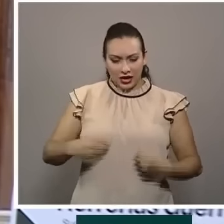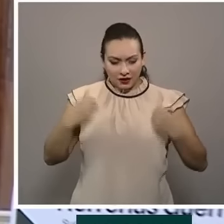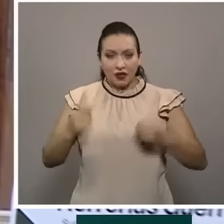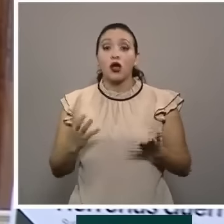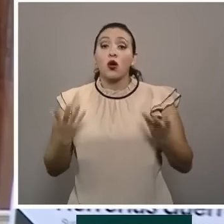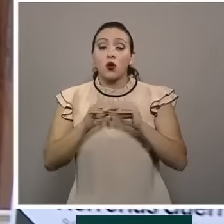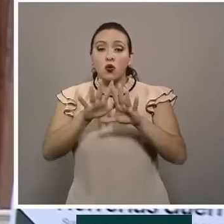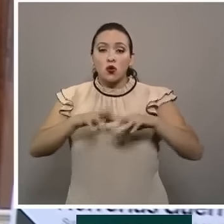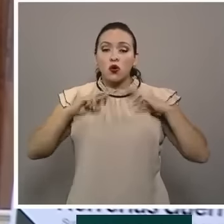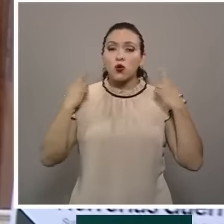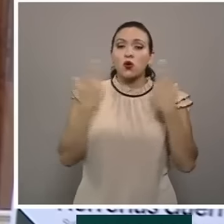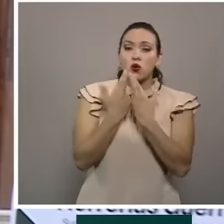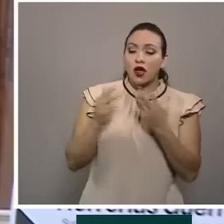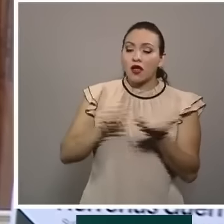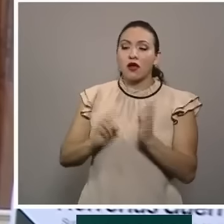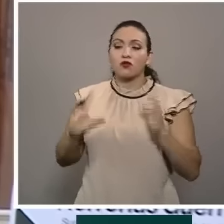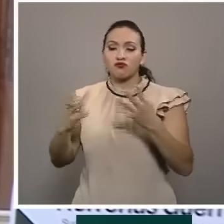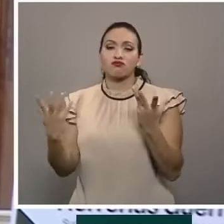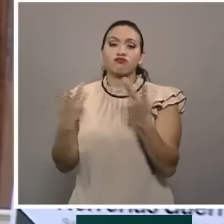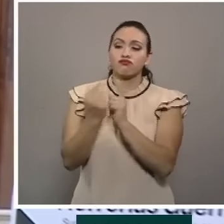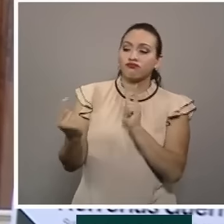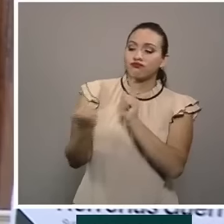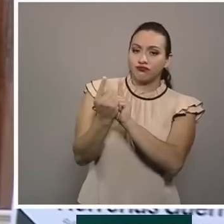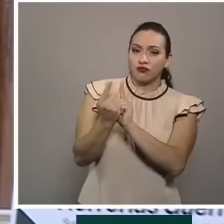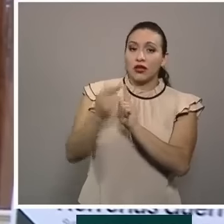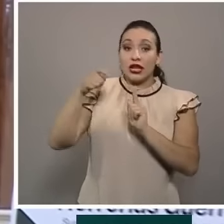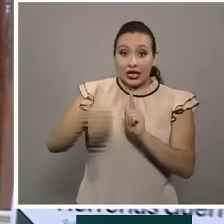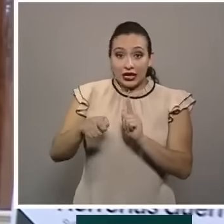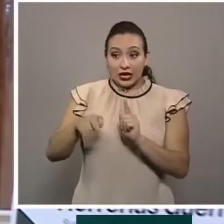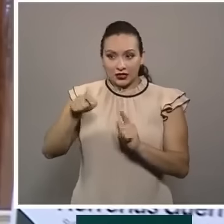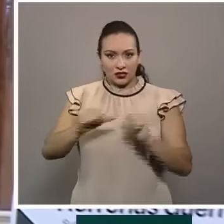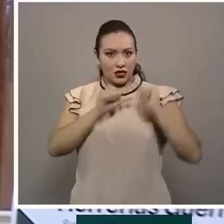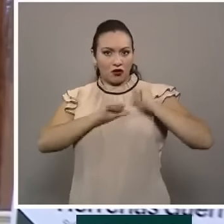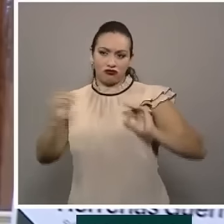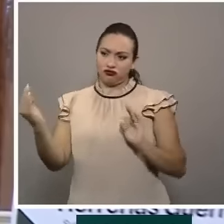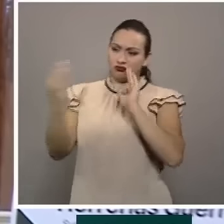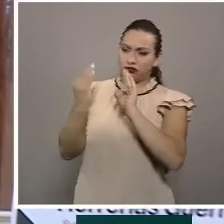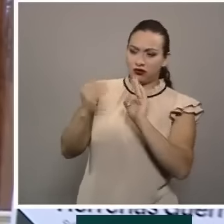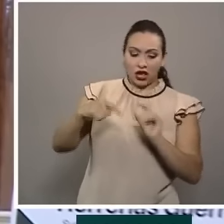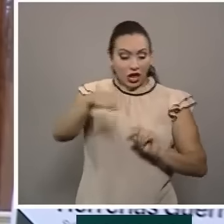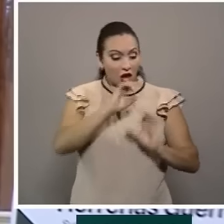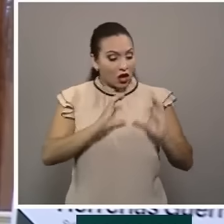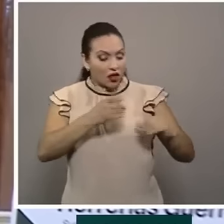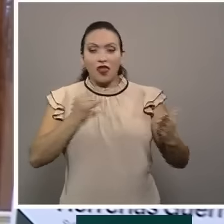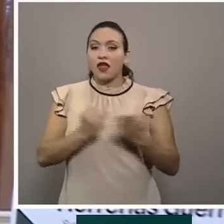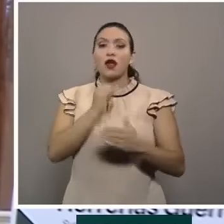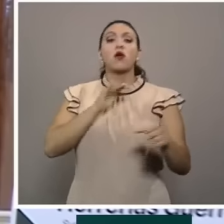Comunitaria, que en su que es su máxima autoridad y decidieron con la facultad de autodeterminación